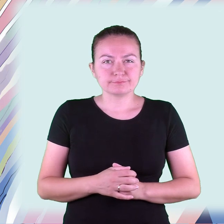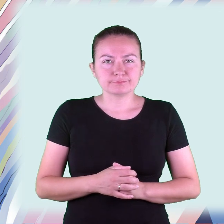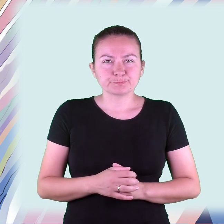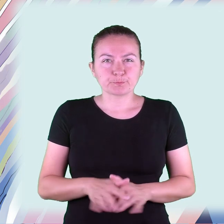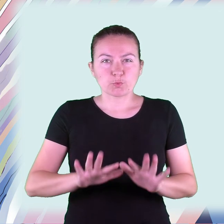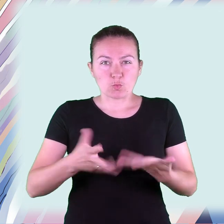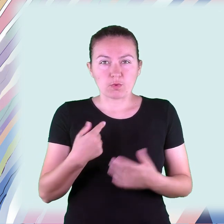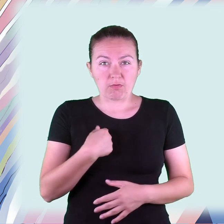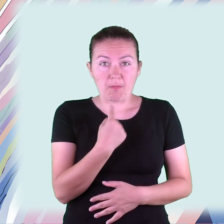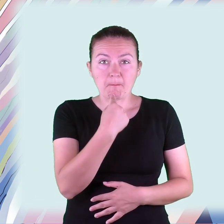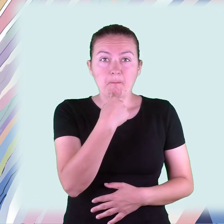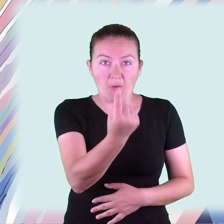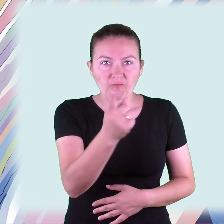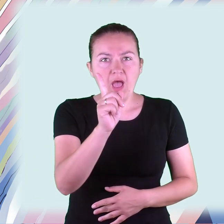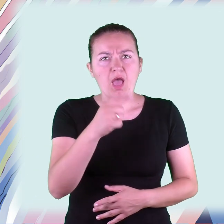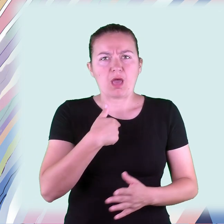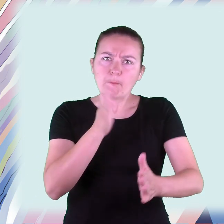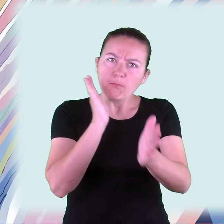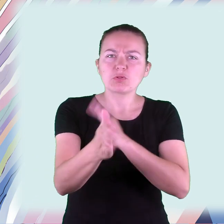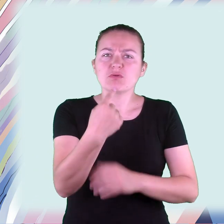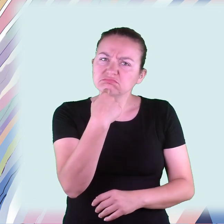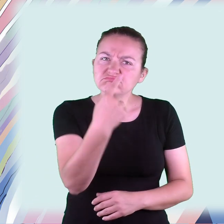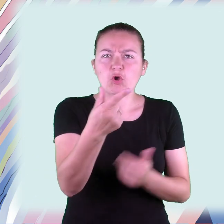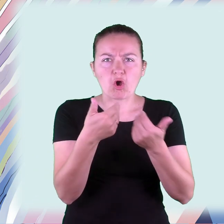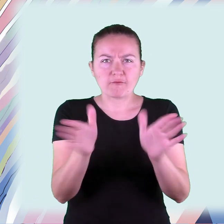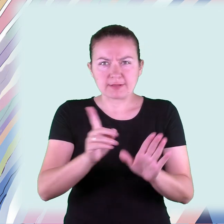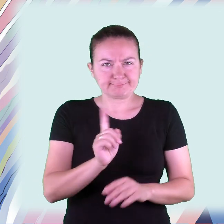Aluzja to powiedzenie czegoś, ale nie wprost.